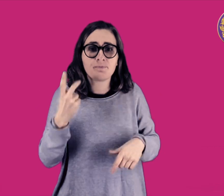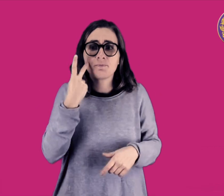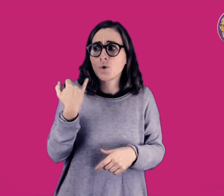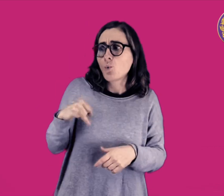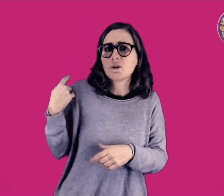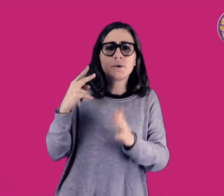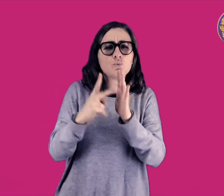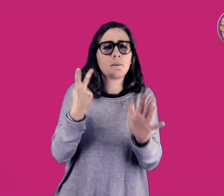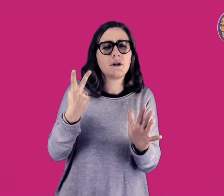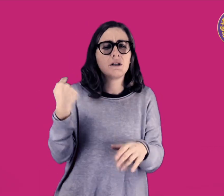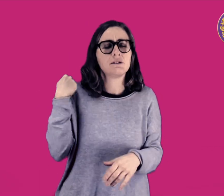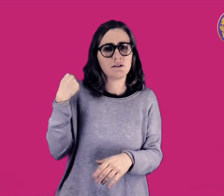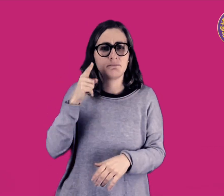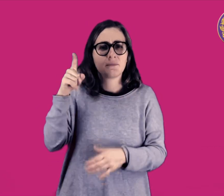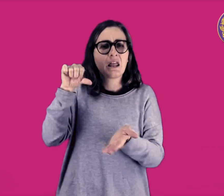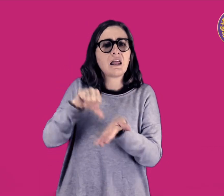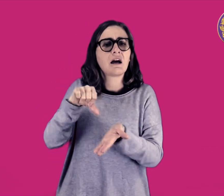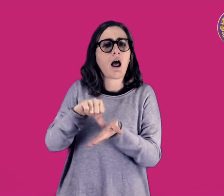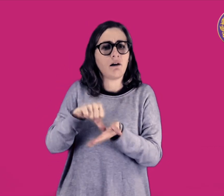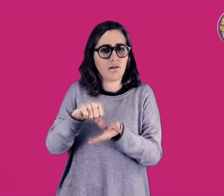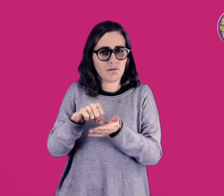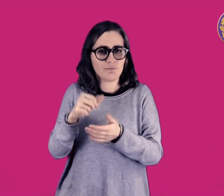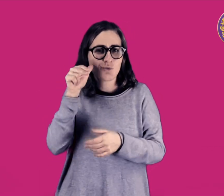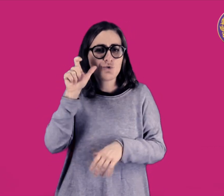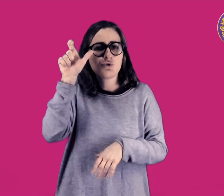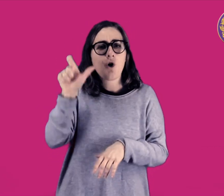Come abbiamo visto negli ultimi due mesi in Iran,